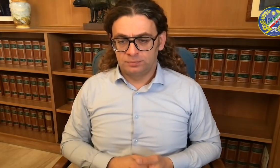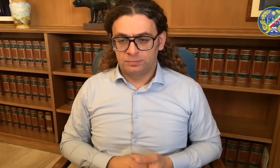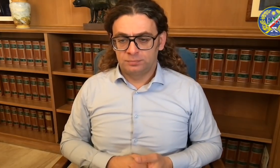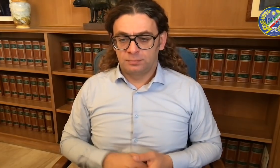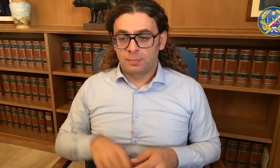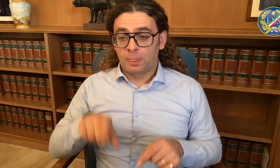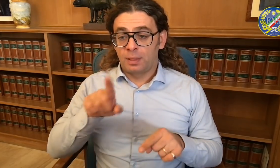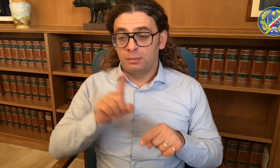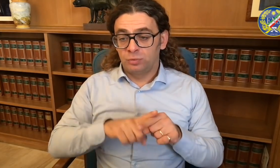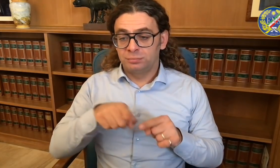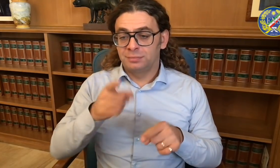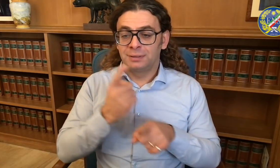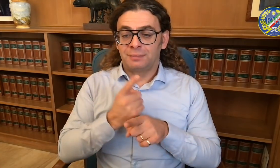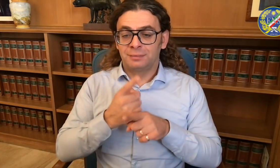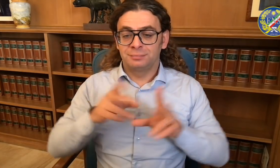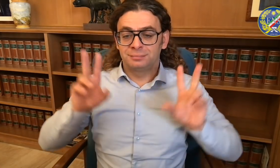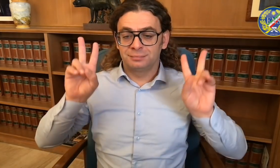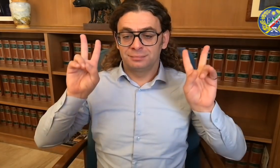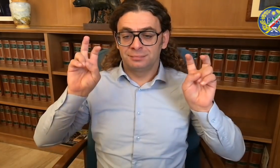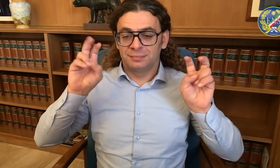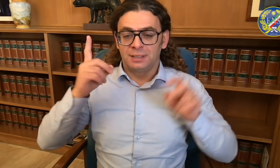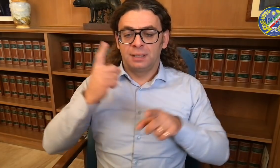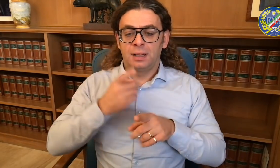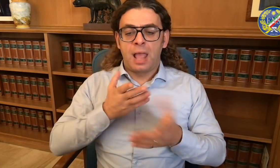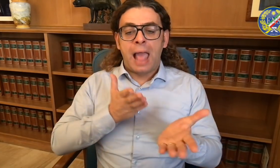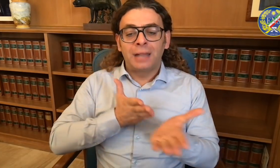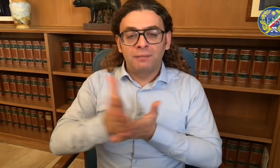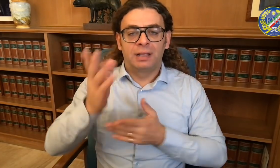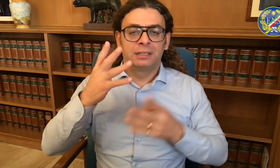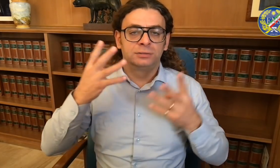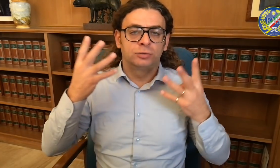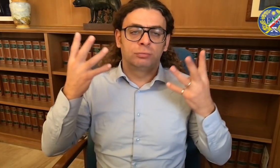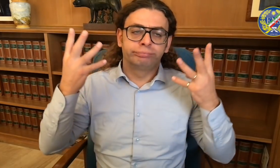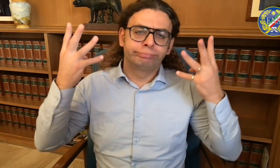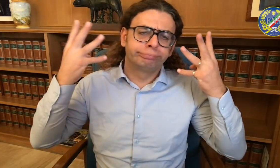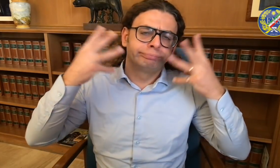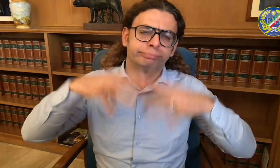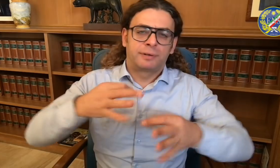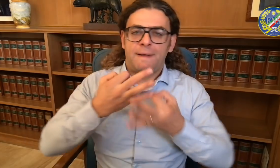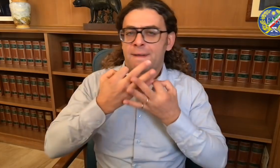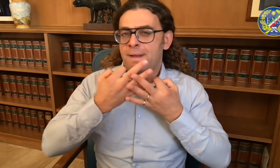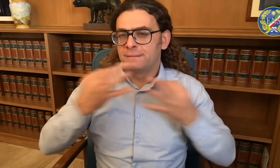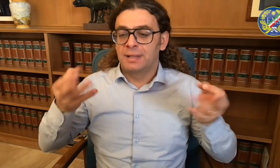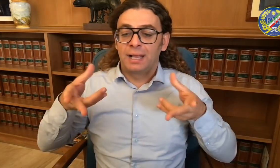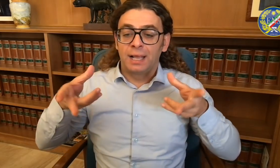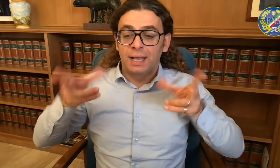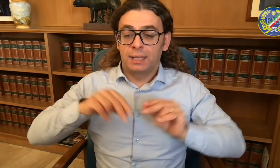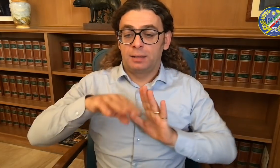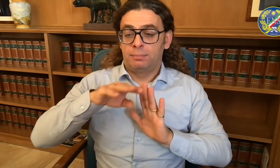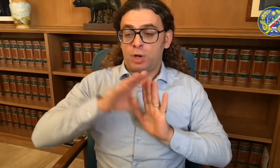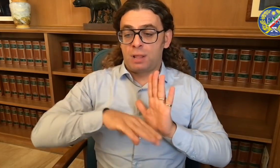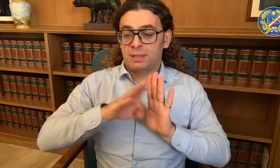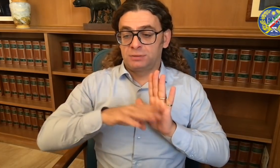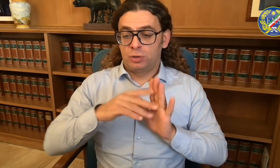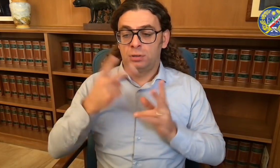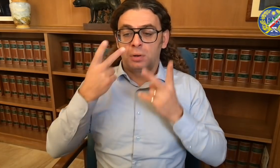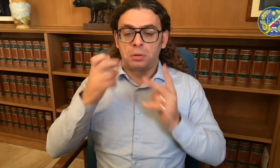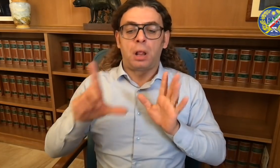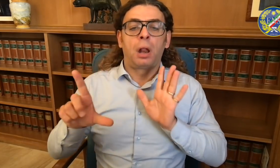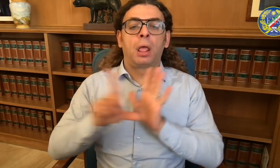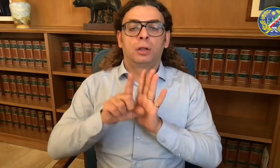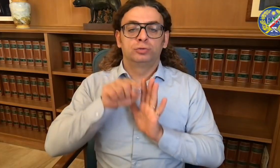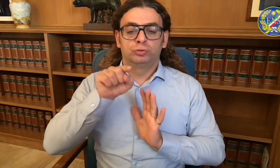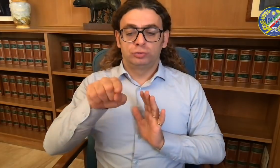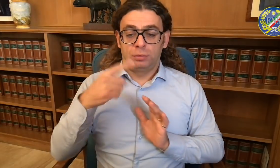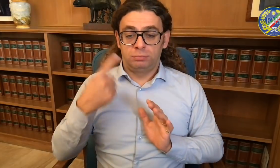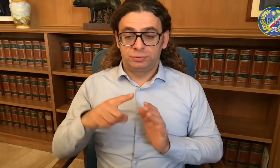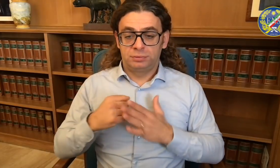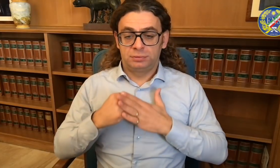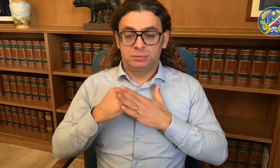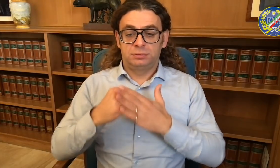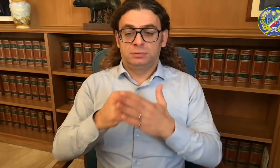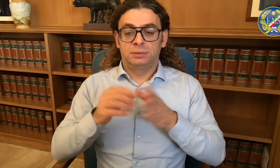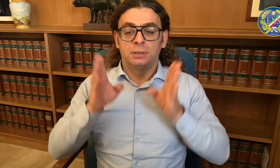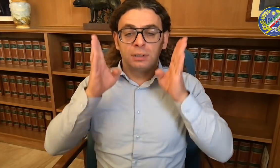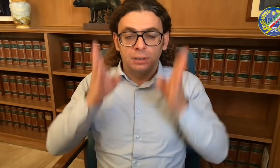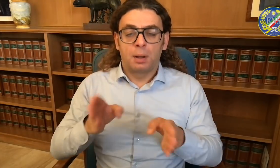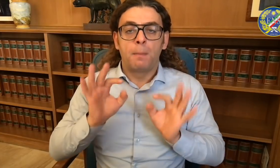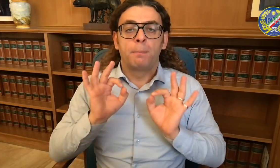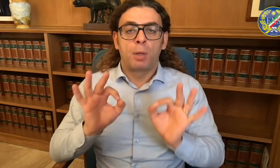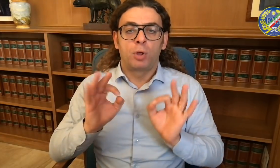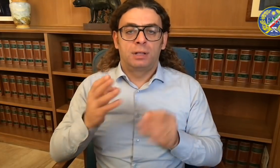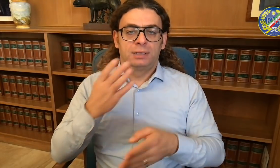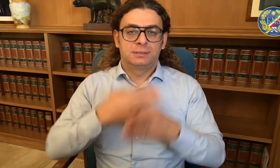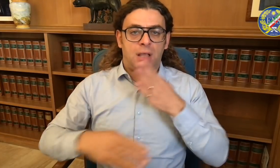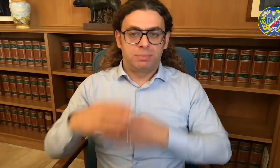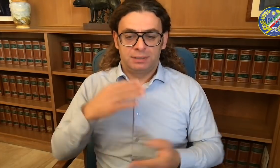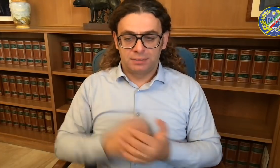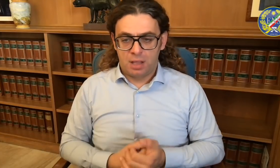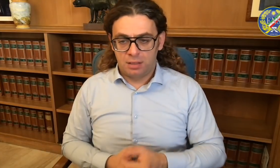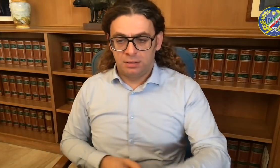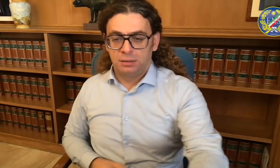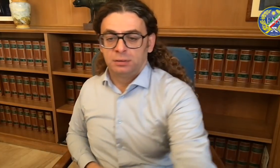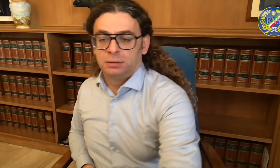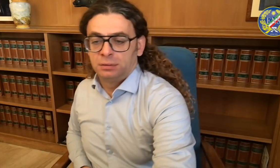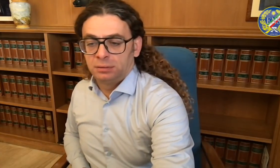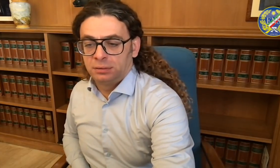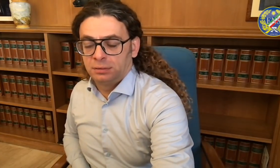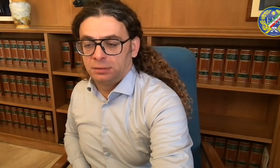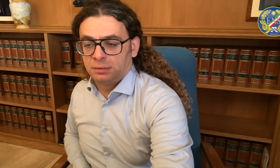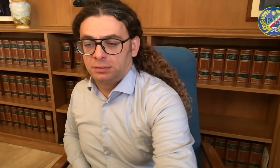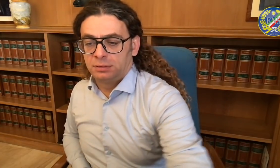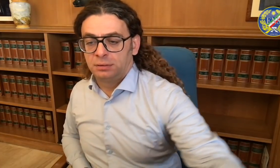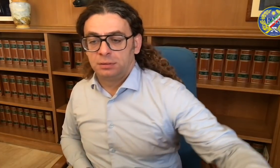Inoltre bisogna prevedere una riprogrammazione a razionalizzazione delle risorse previste a legislazione vigente per il settore della disabilità.